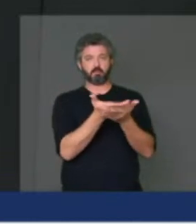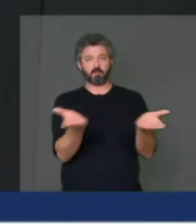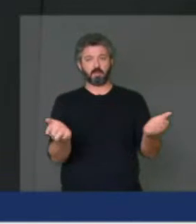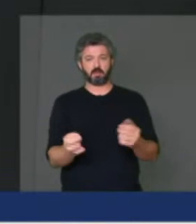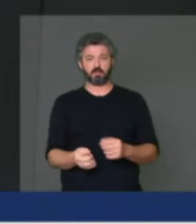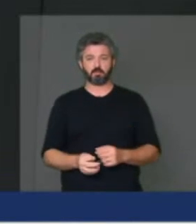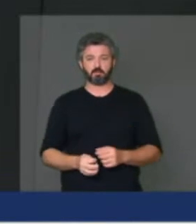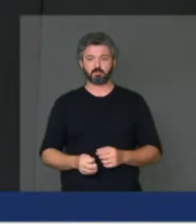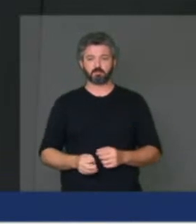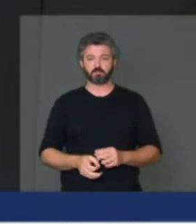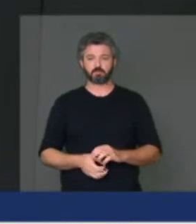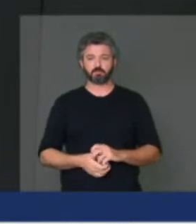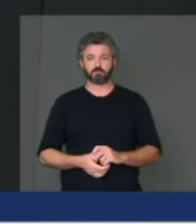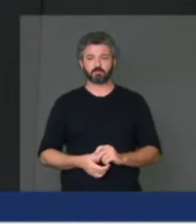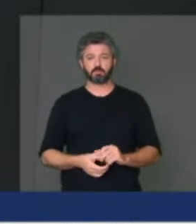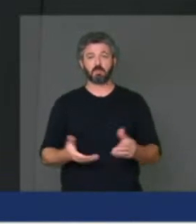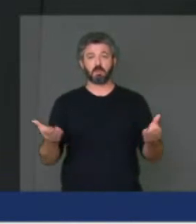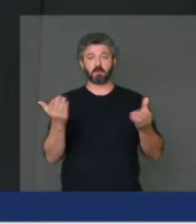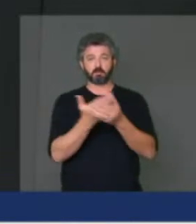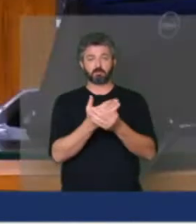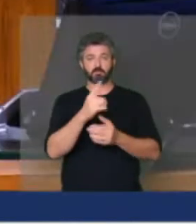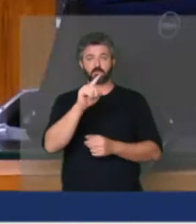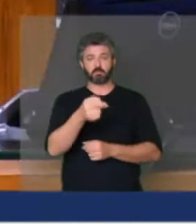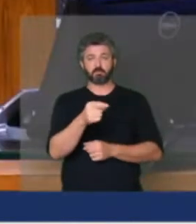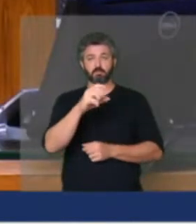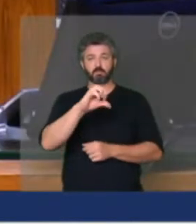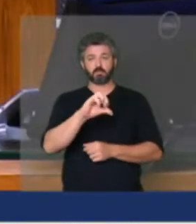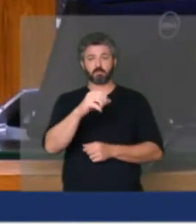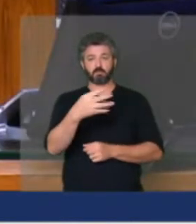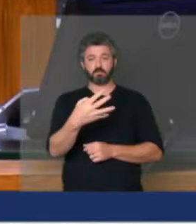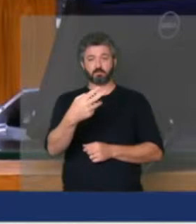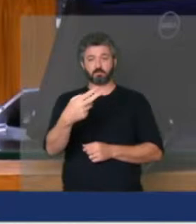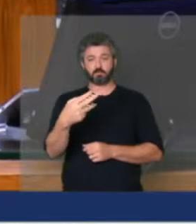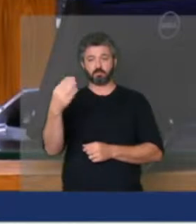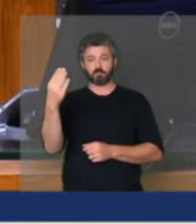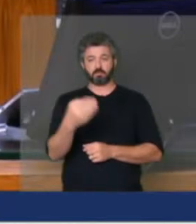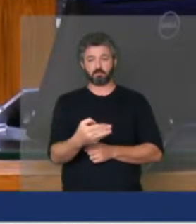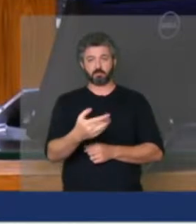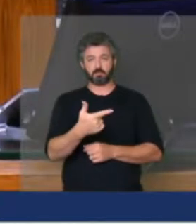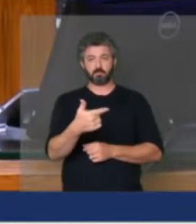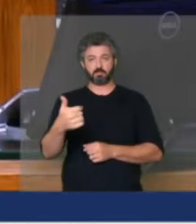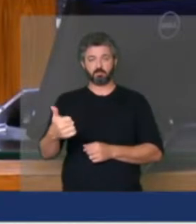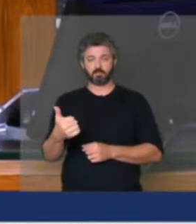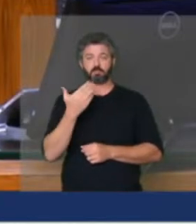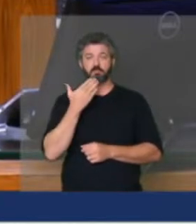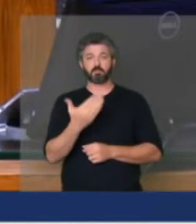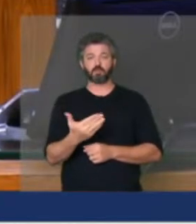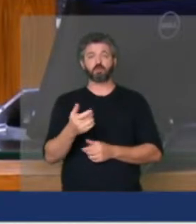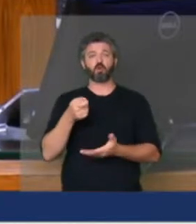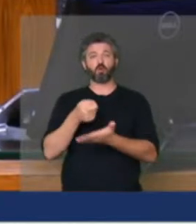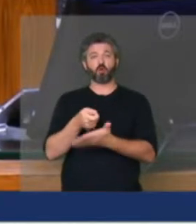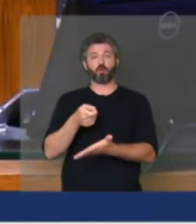REJEITADO. REQUERIMENTO N° 1943/2021, REQUER A CONVOCAÇÃO DO MINISTRO DE ESTADO DA ECONOMIA SEU PAULO GUEDES PARA PRESTAR ESCLARECIMENTOS SOBRE EMPRESAS REGISTRADAS EM SEU NOME,